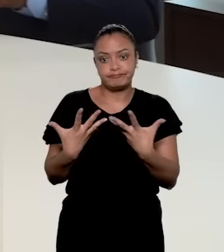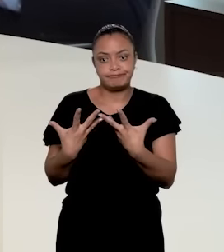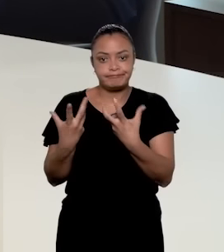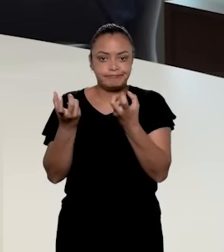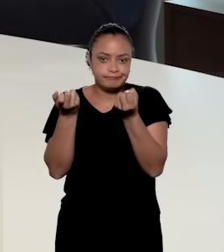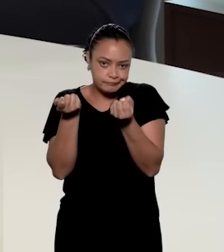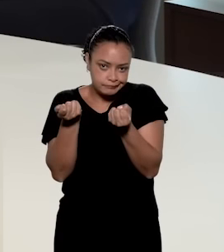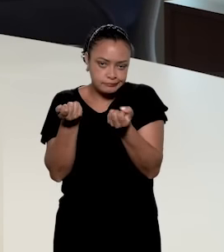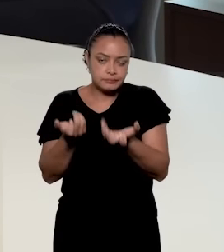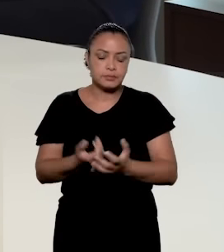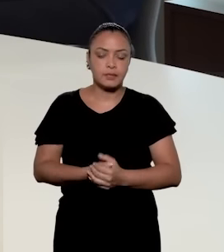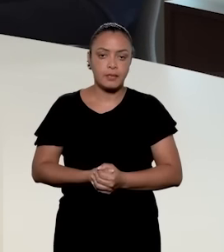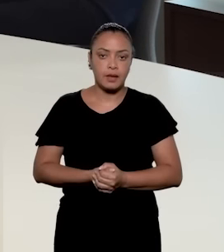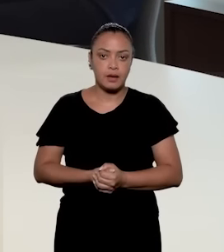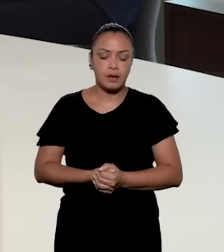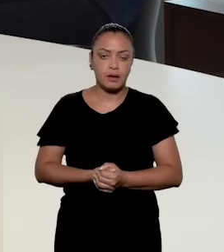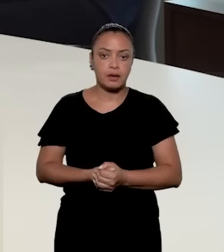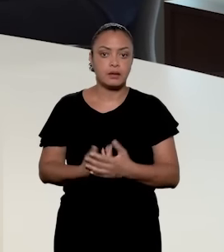É perecível, exatamente. Aliás, há um dado,